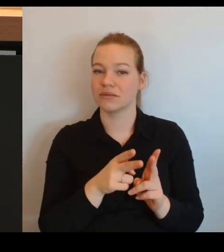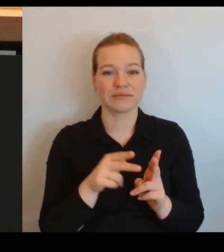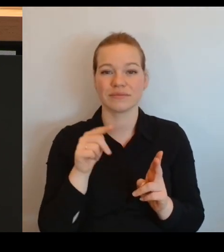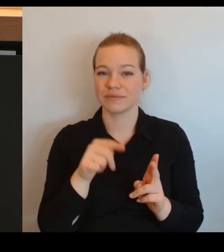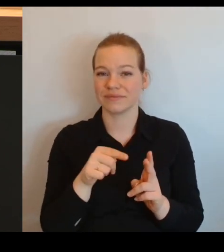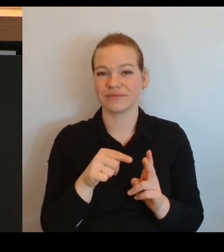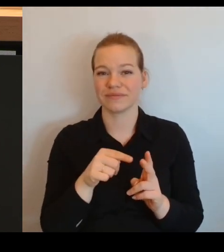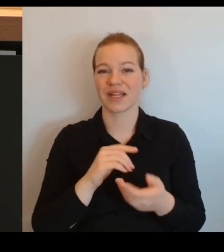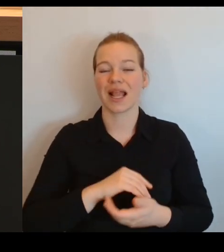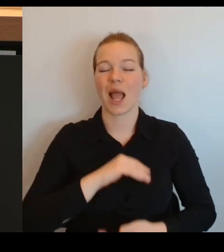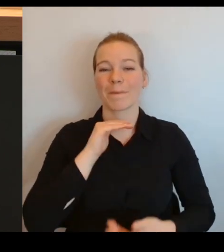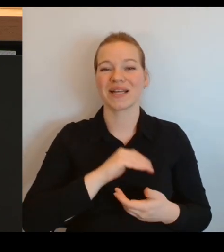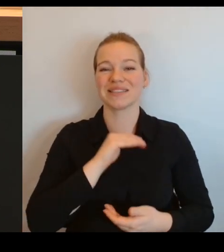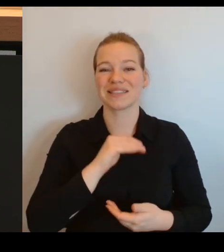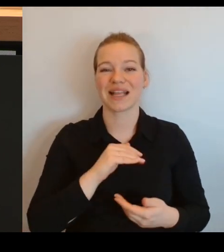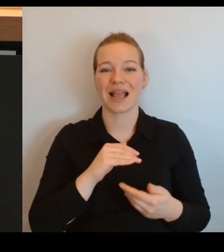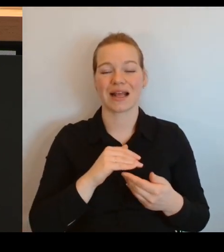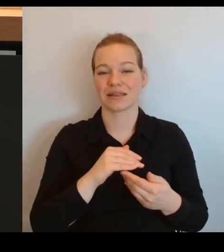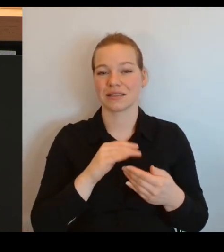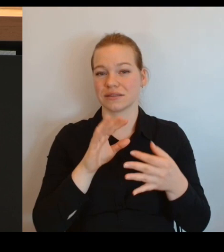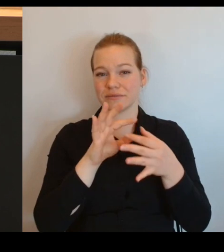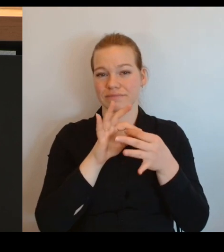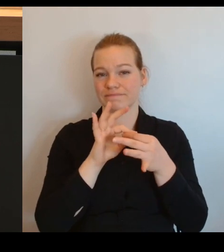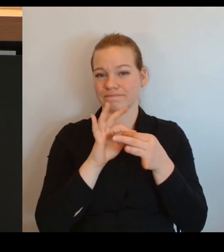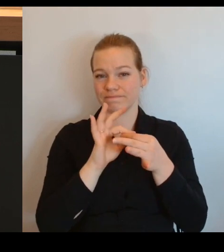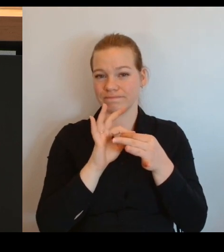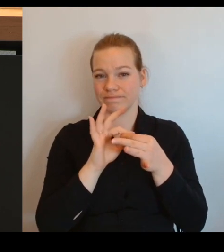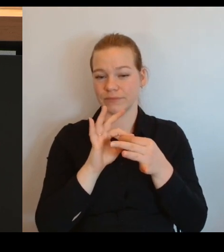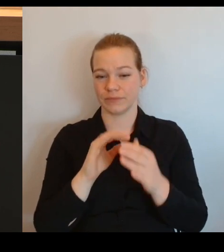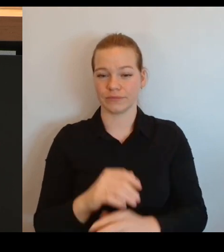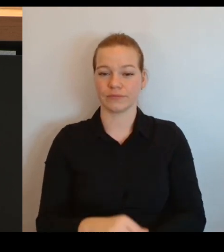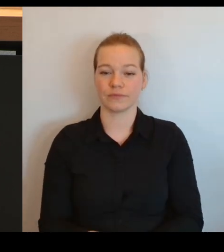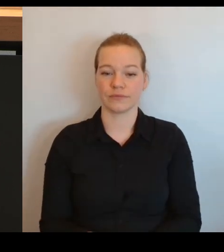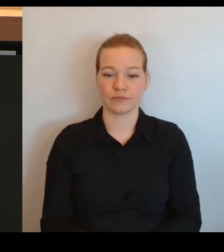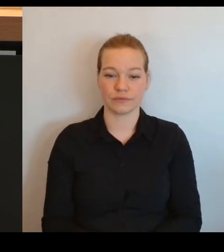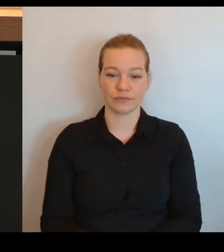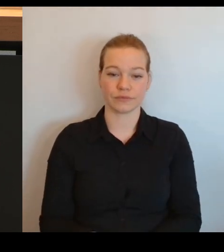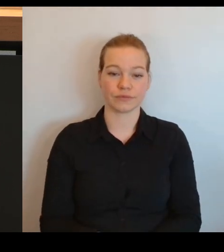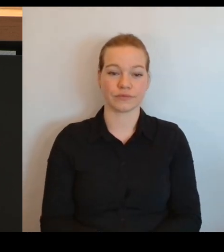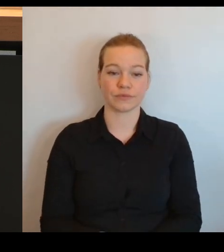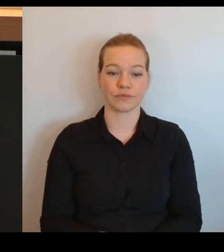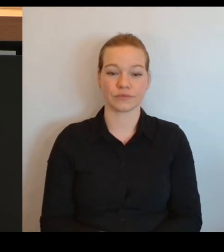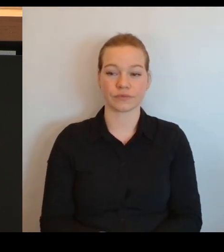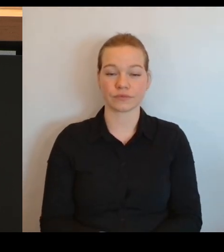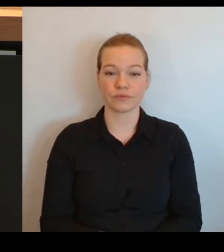Und und das haben Sie auch nicht angesprochen. Aktuell laufen Tarifverhandlungen zum Manteltarifvertrag zwar und dann